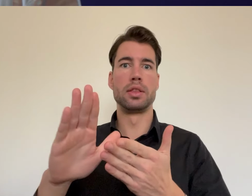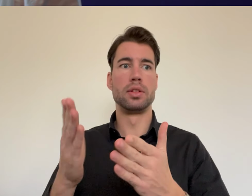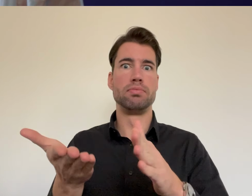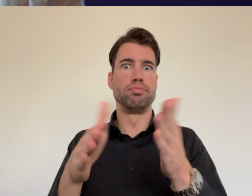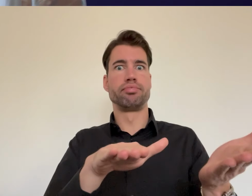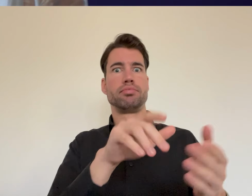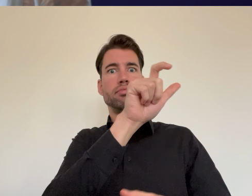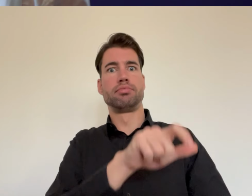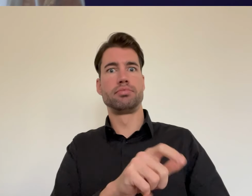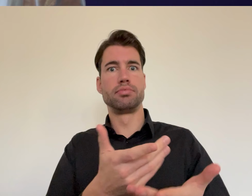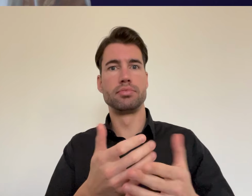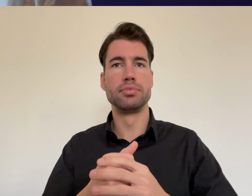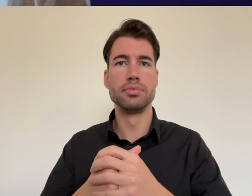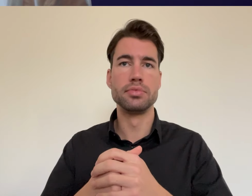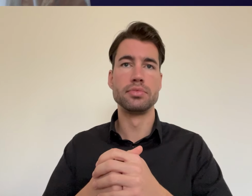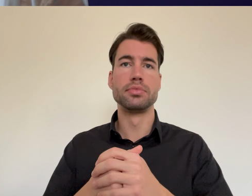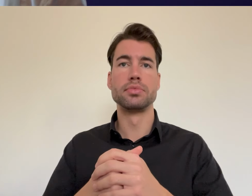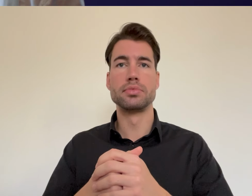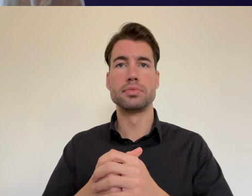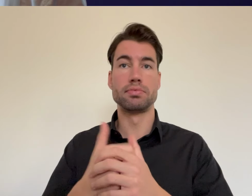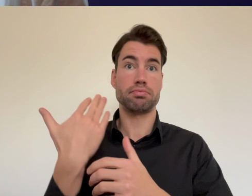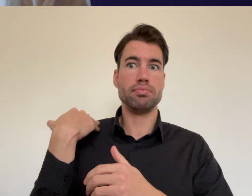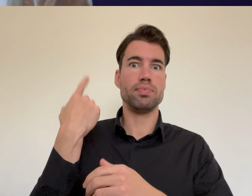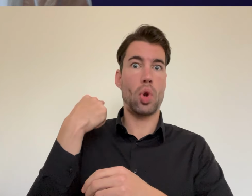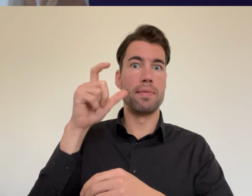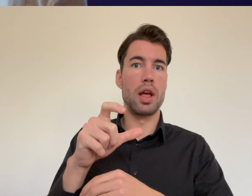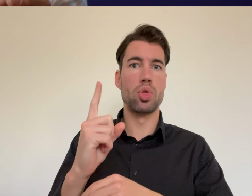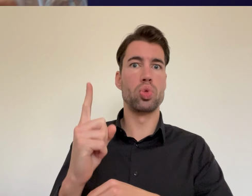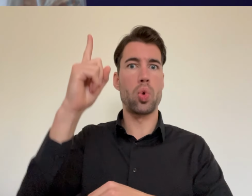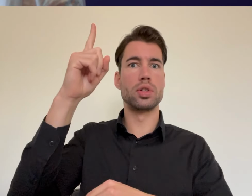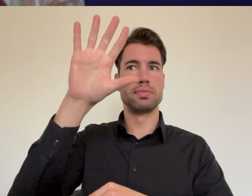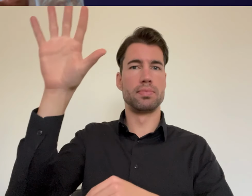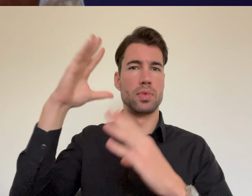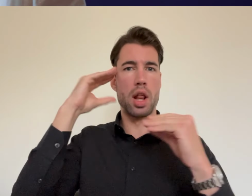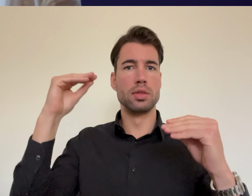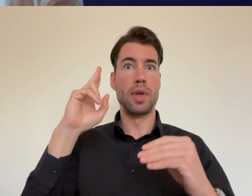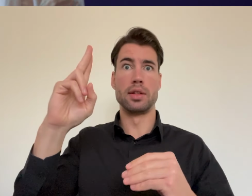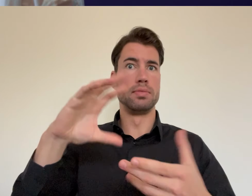Net vorige week hebben we een forse uitbraak in de regio noord en op dit moment lijkt